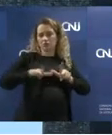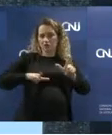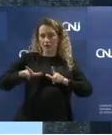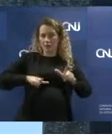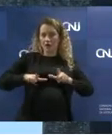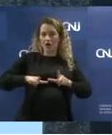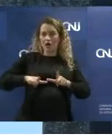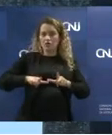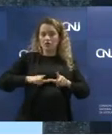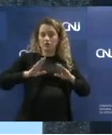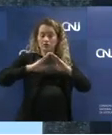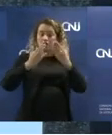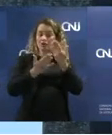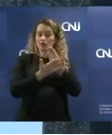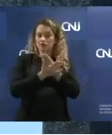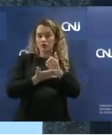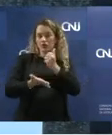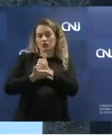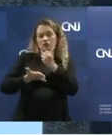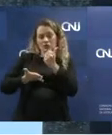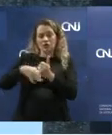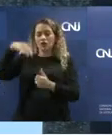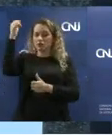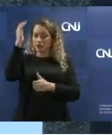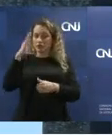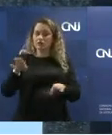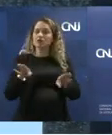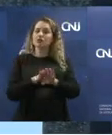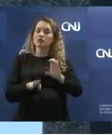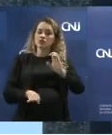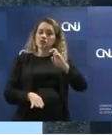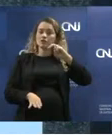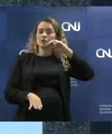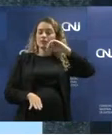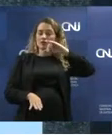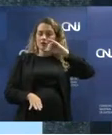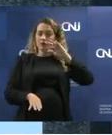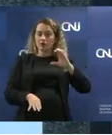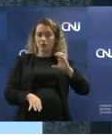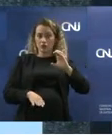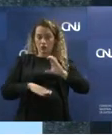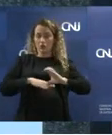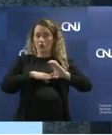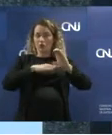do Brasil ou Conselho Federal, que se materializa na ferramenta do Norte.